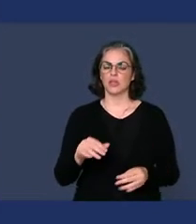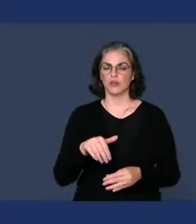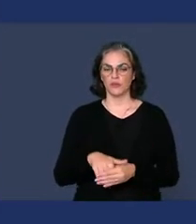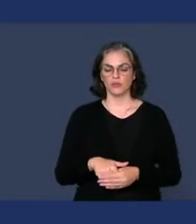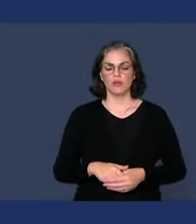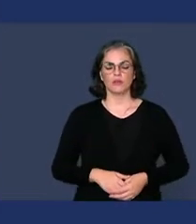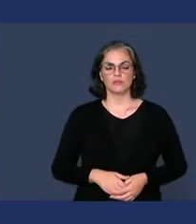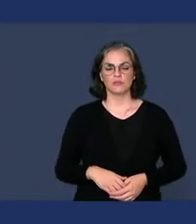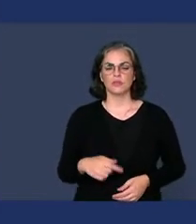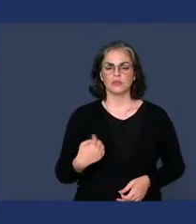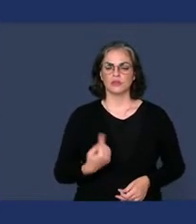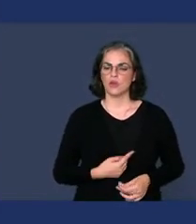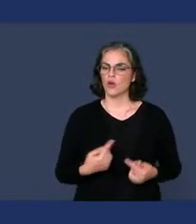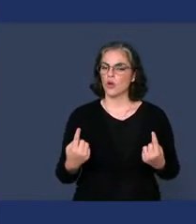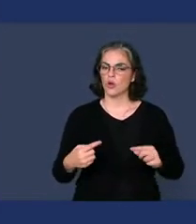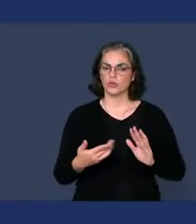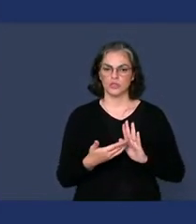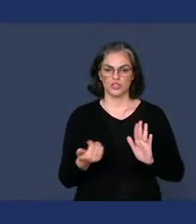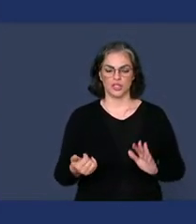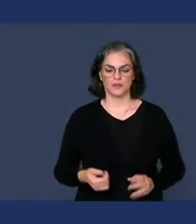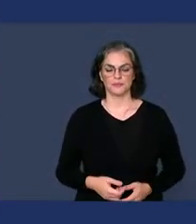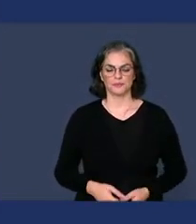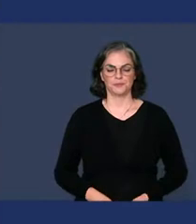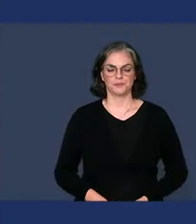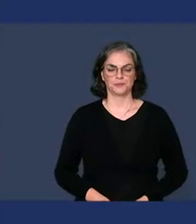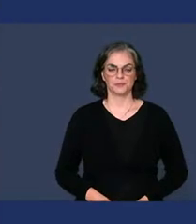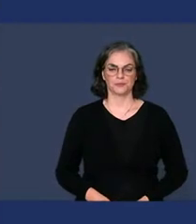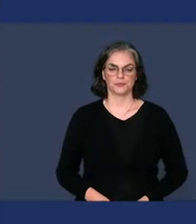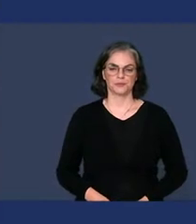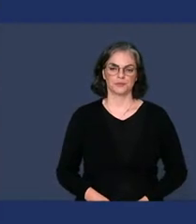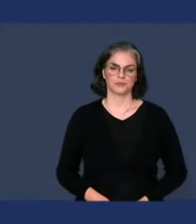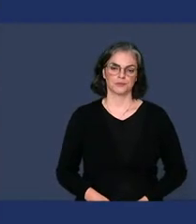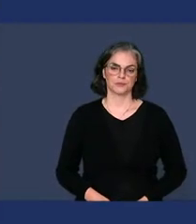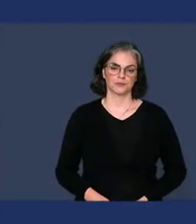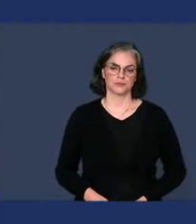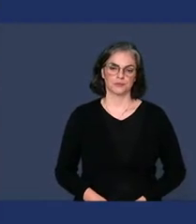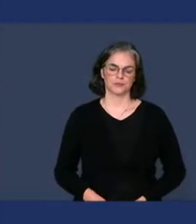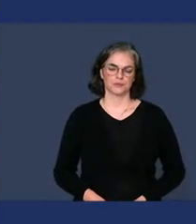QUEREMOS VOTAR NO DIA DE HOJE E OPOSIÇÃO É CONTRÁRIA É RETIRADA DE PAUTA DESTA MATÉ